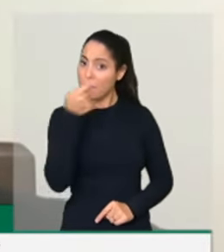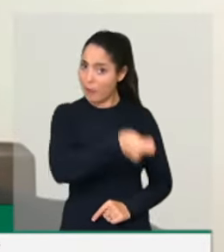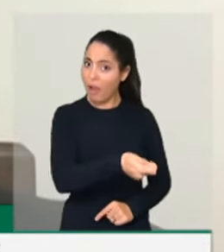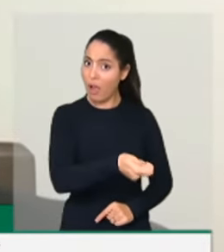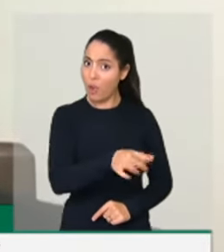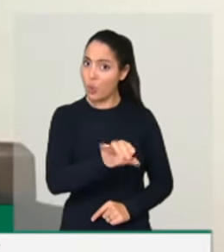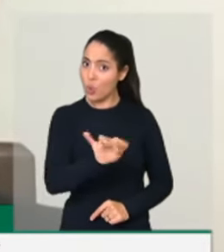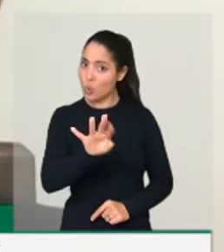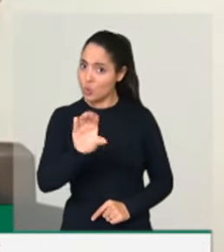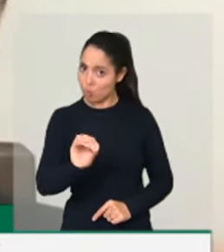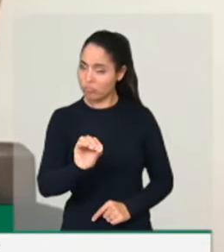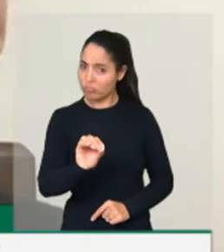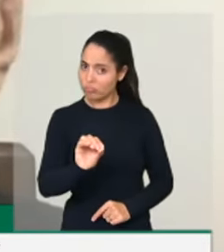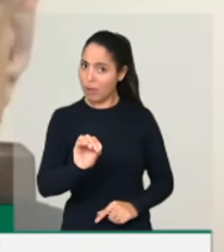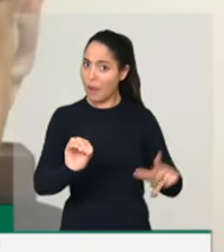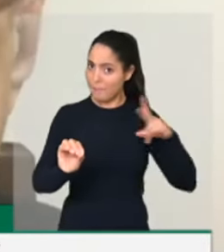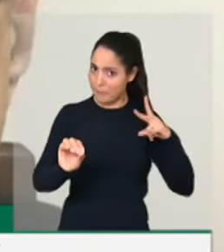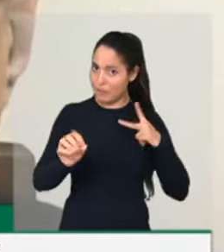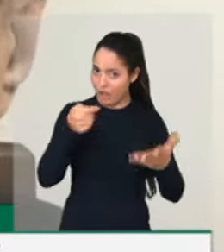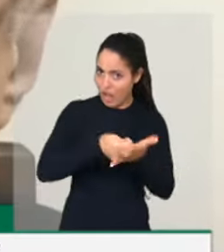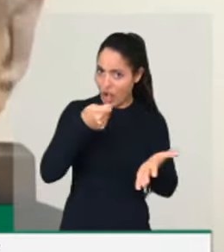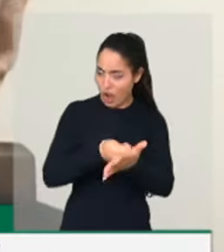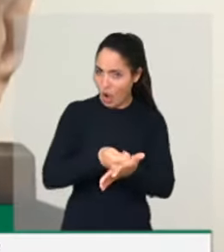COM O DINHEIRO PÚBLICO. OBRIGADO, PRESIDENTE...